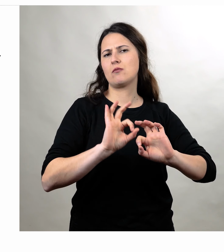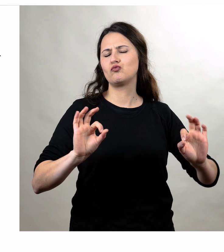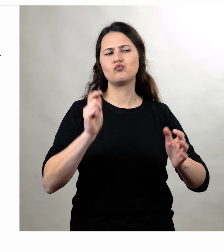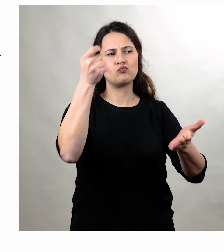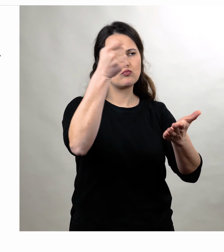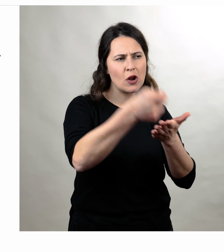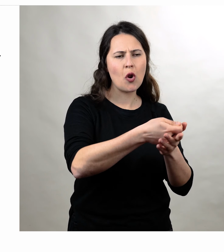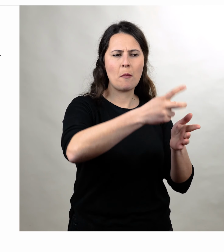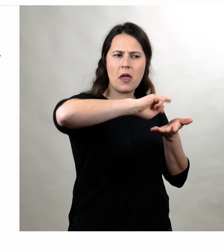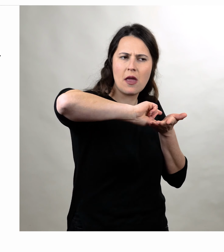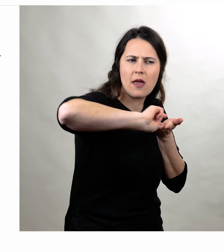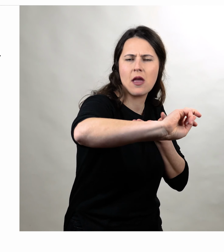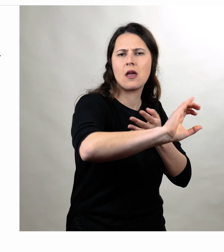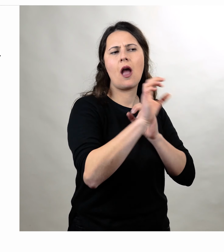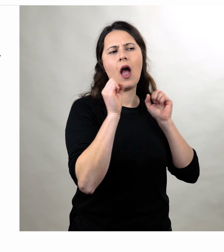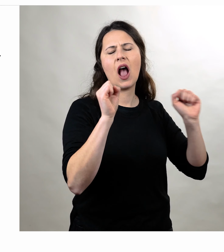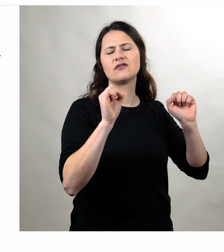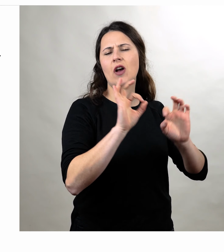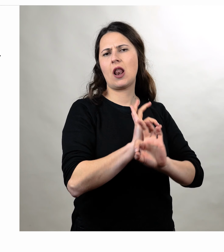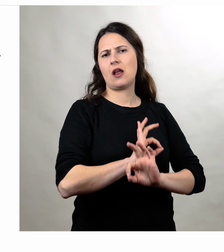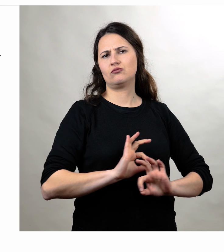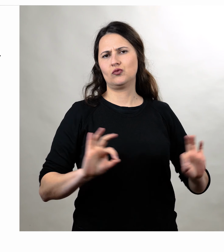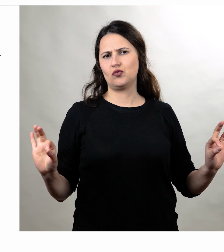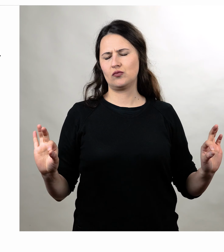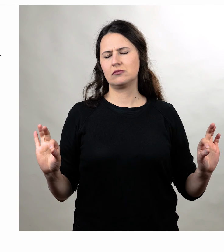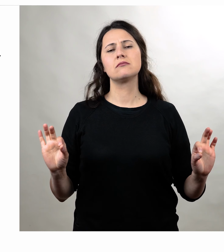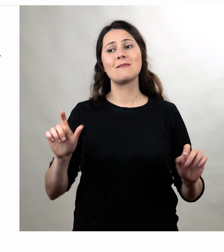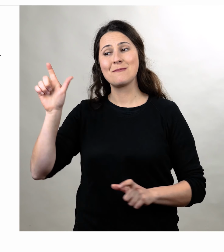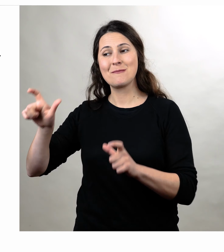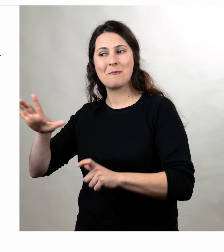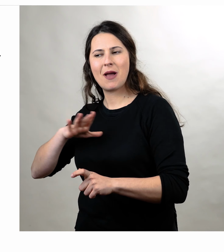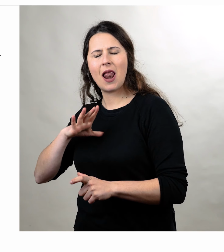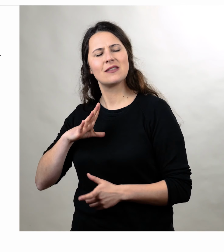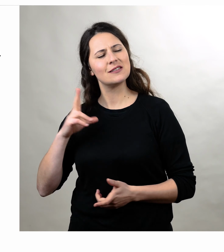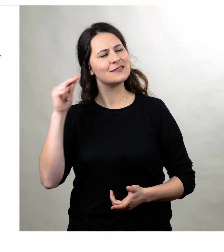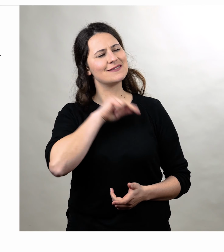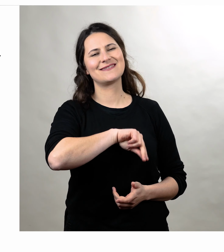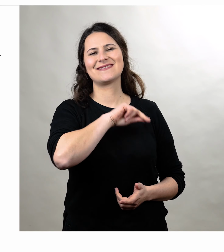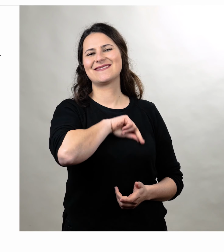Τέλος, οφέλη για όλους τους πελάτες.